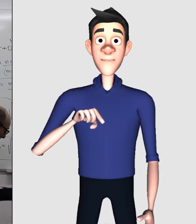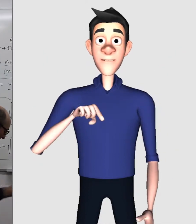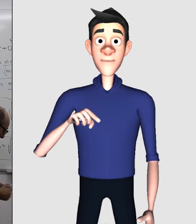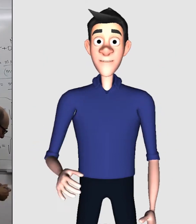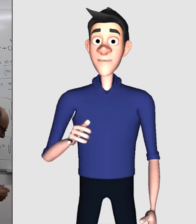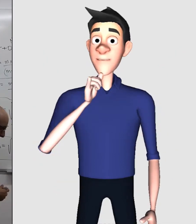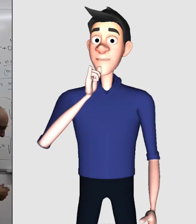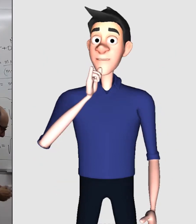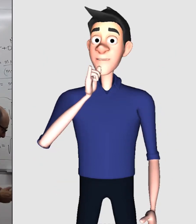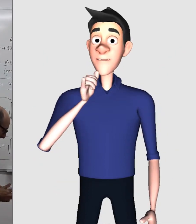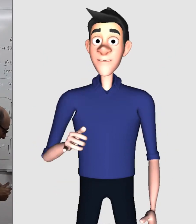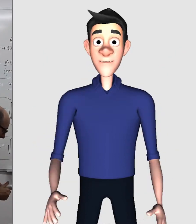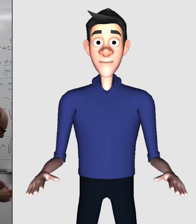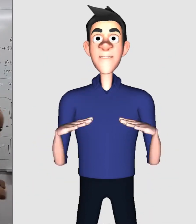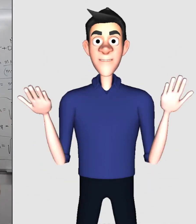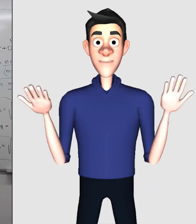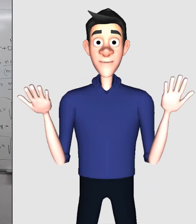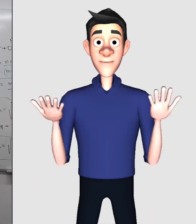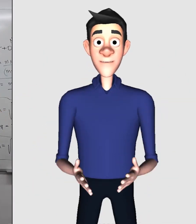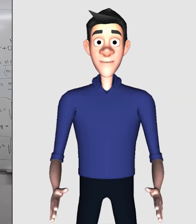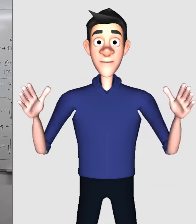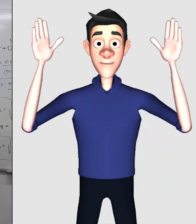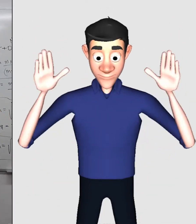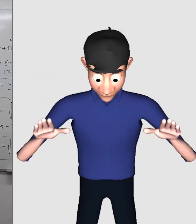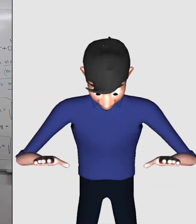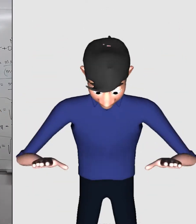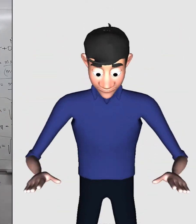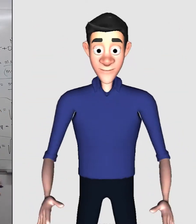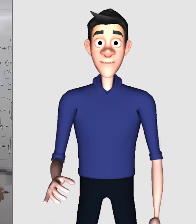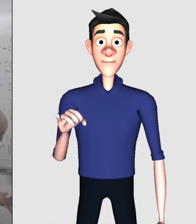Quando envolve polias devemos tomar cuidado